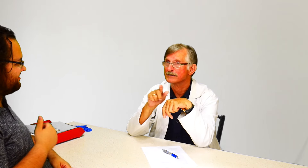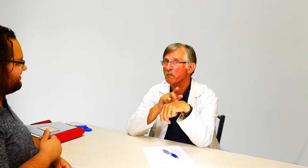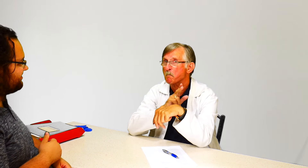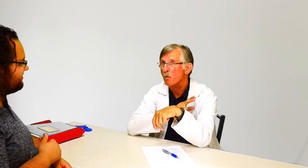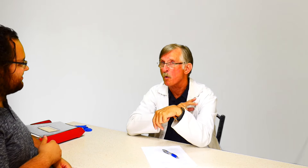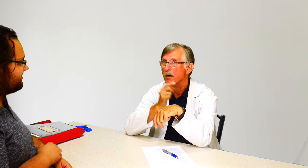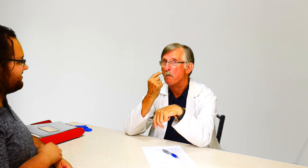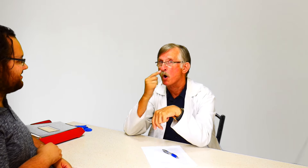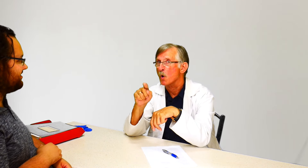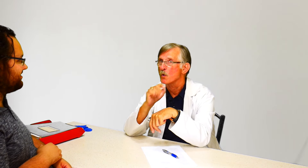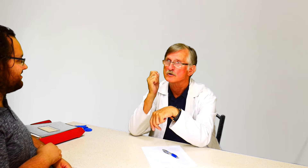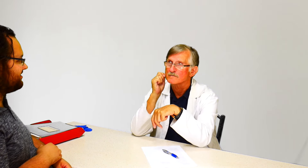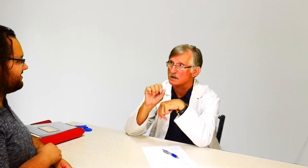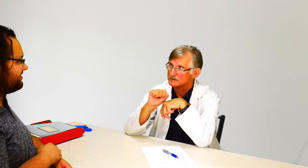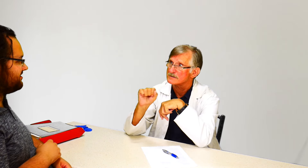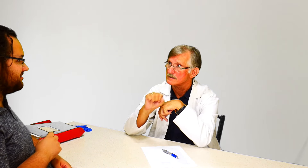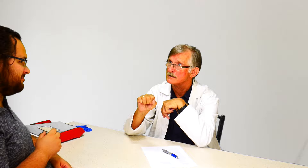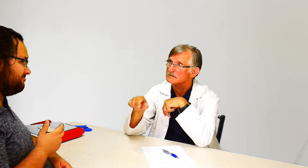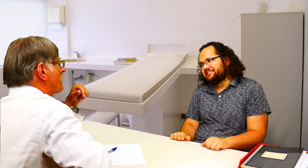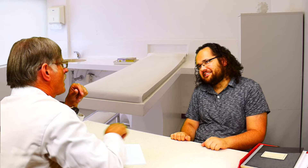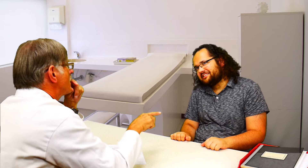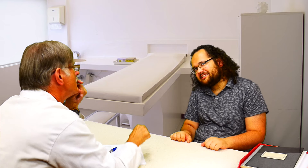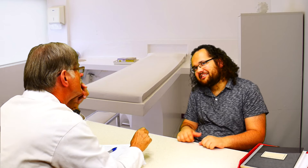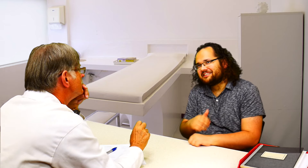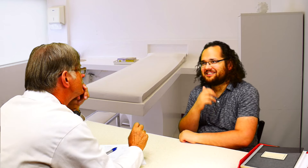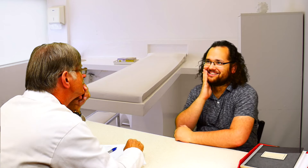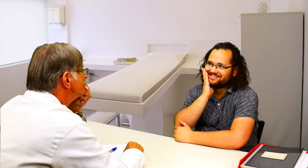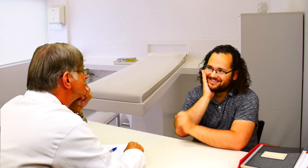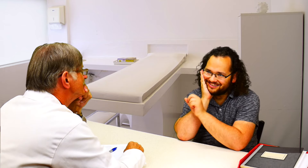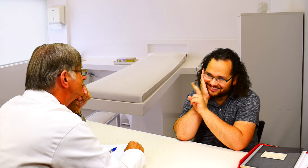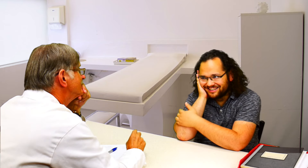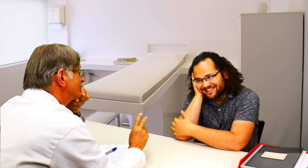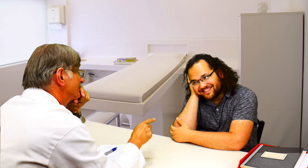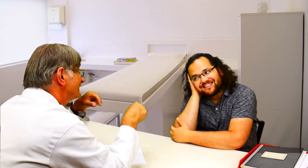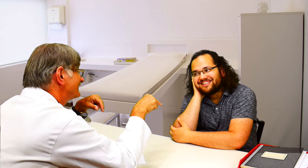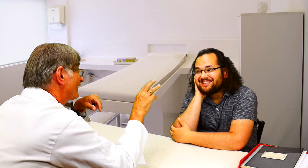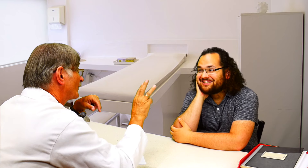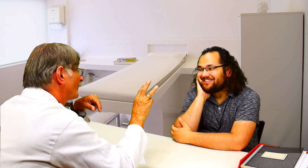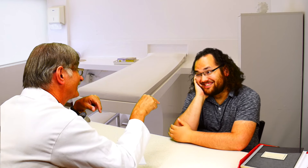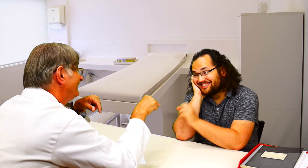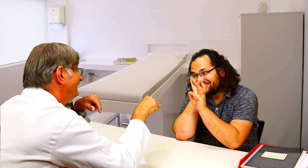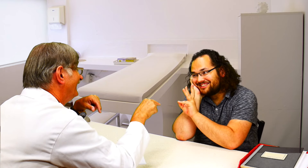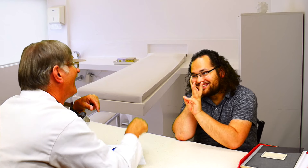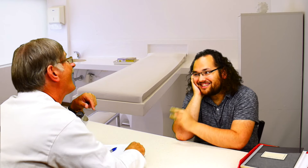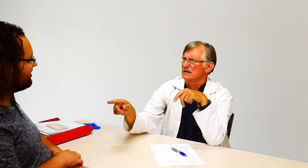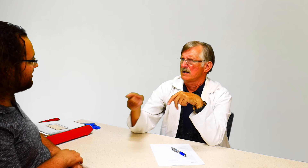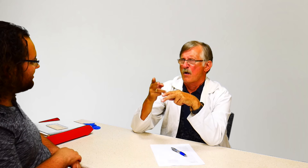A może jest jakaś dziewczyna która Ci się podoba? Tak... - Ona we wtorki się pojawia? Tak!